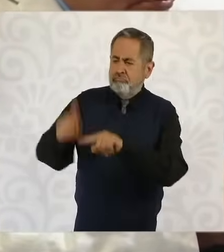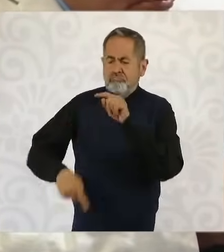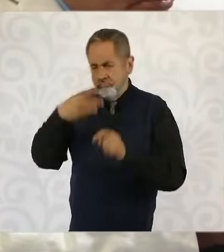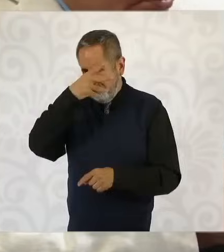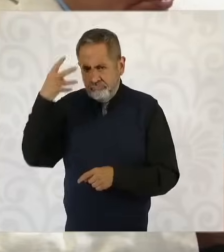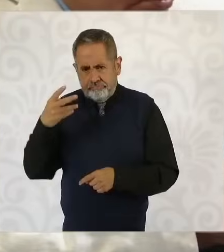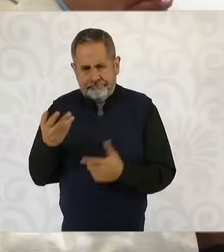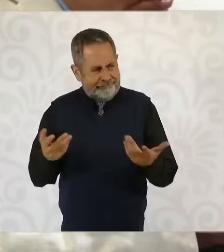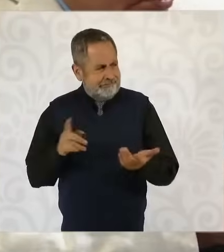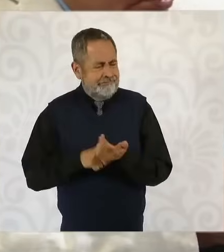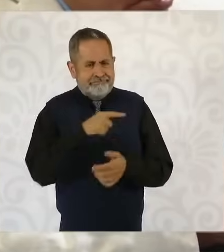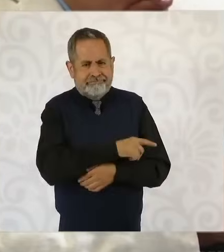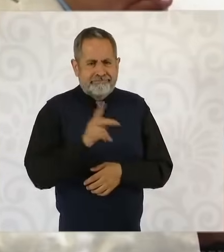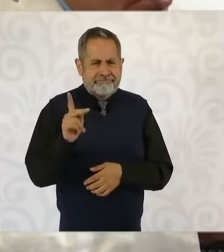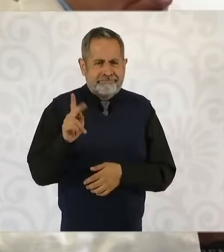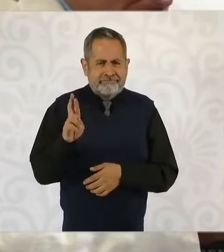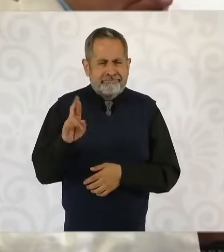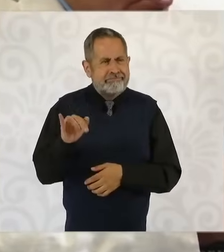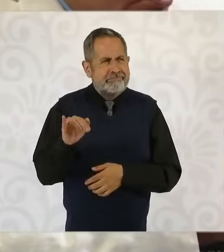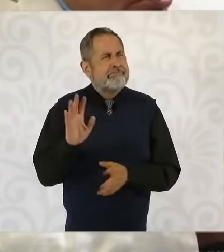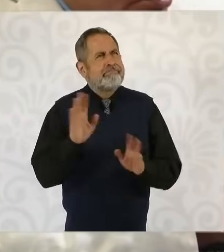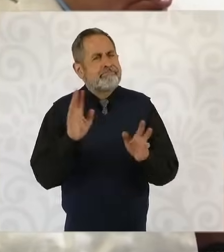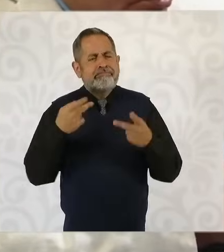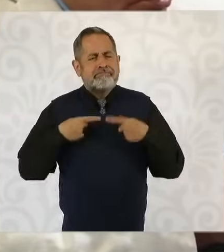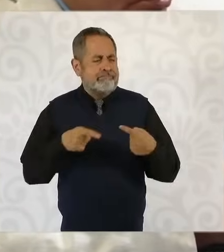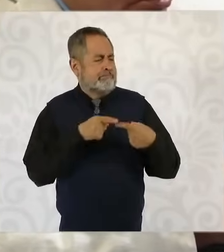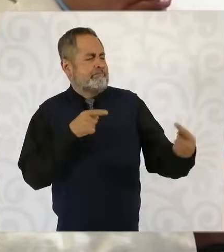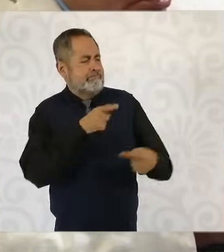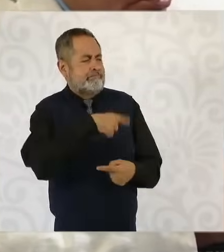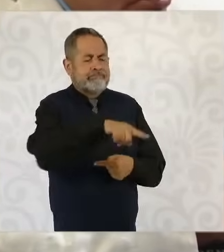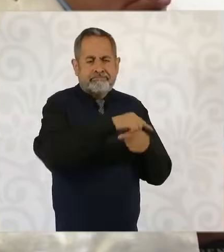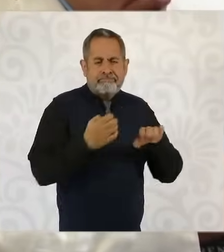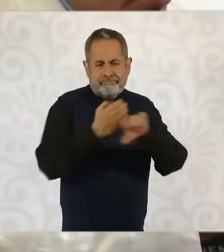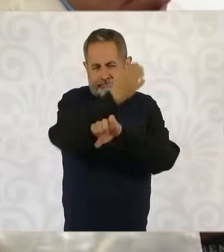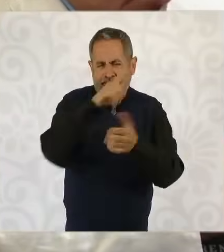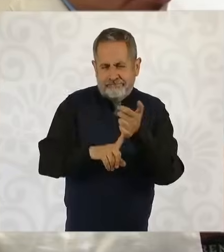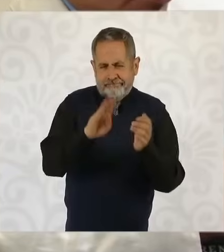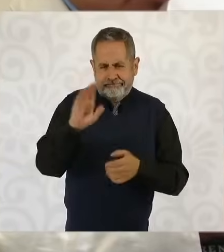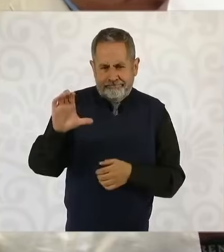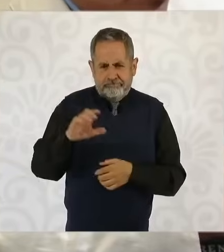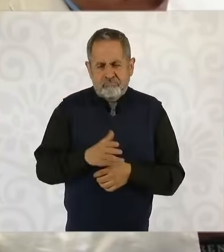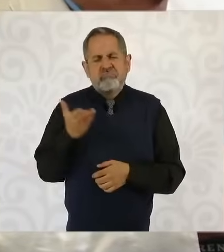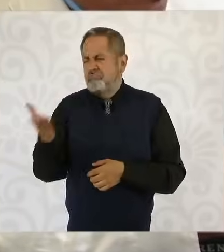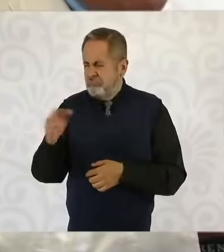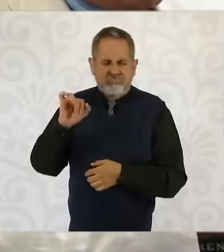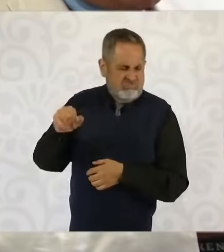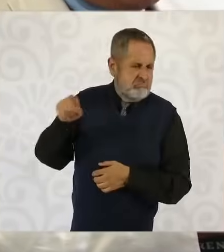el PRI bueno personas de oposición en el estado han pedido o solicitado que la gobernadora no